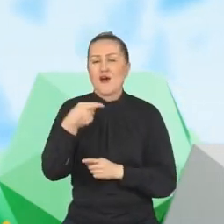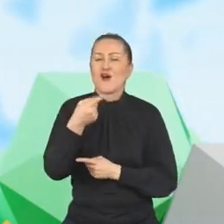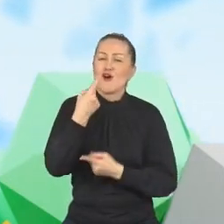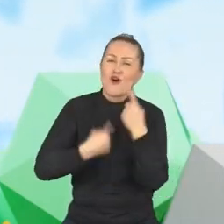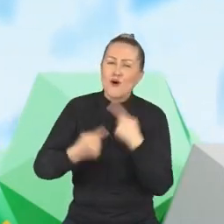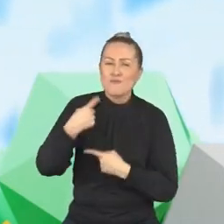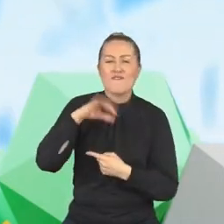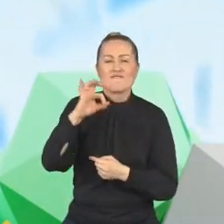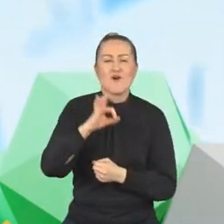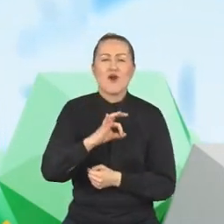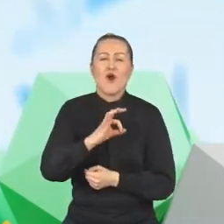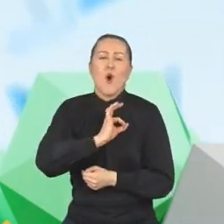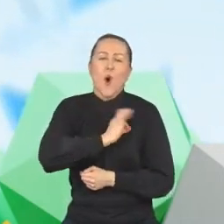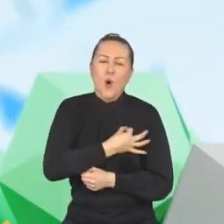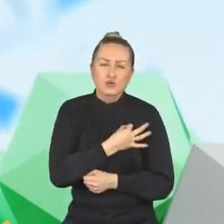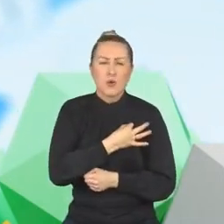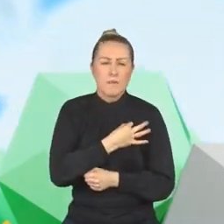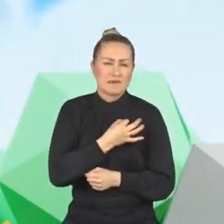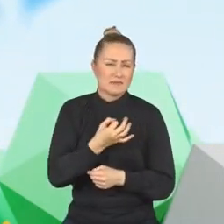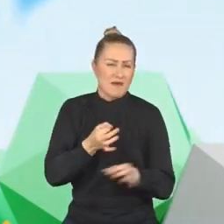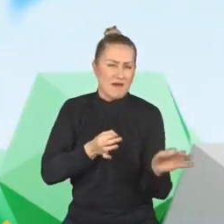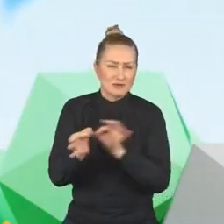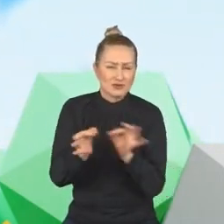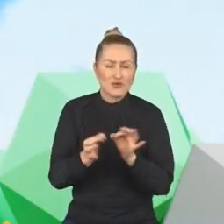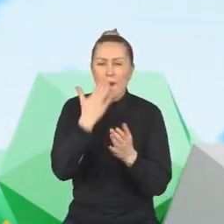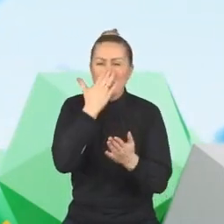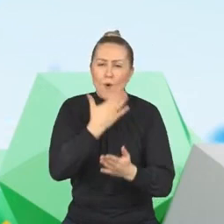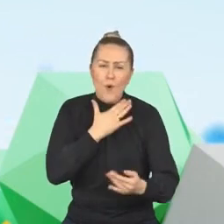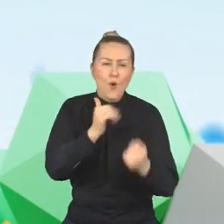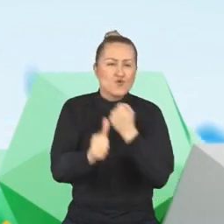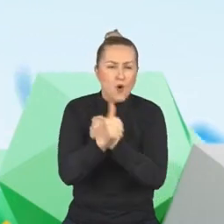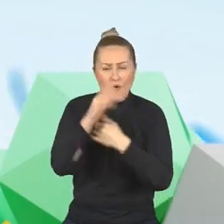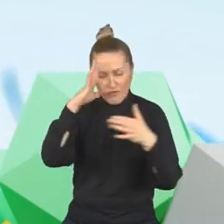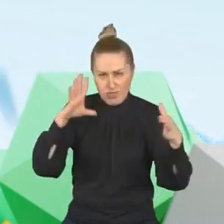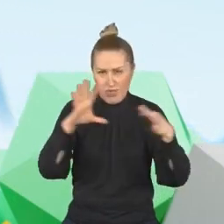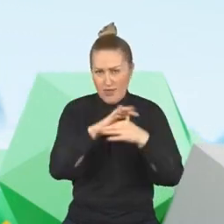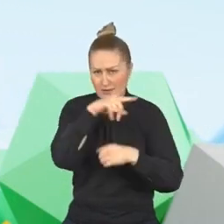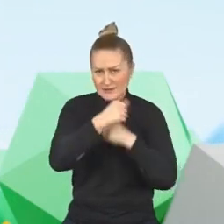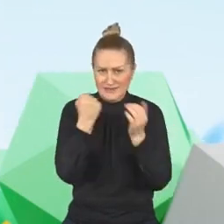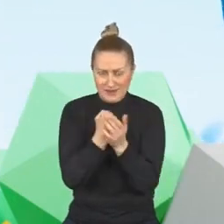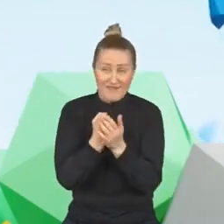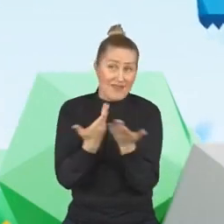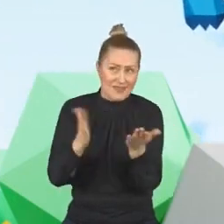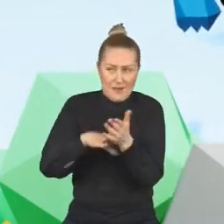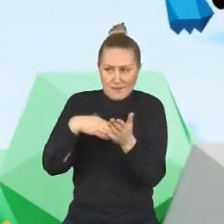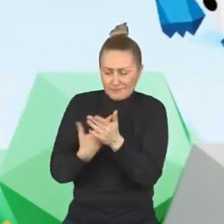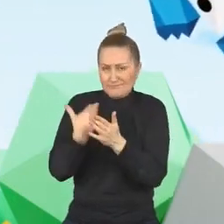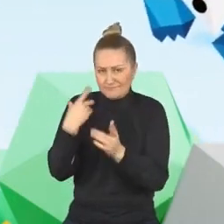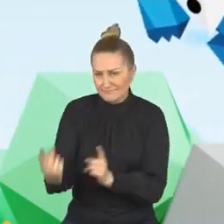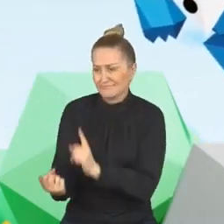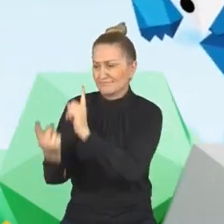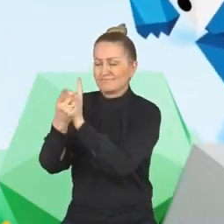która ma niejako dowodzić pewnej sprawy. Więc wyobraźmy sobie taką sytuację, że spotykacie się z zaprzyjaźnionymi